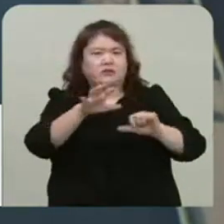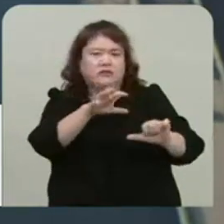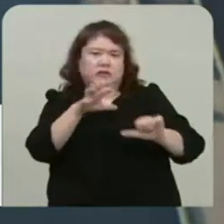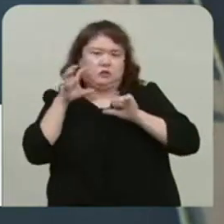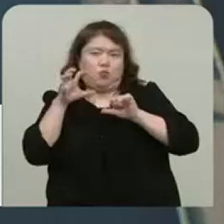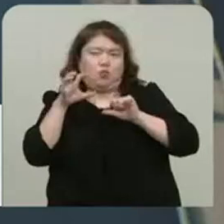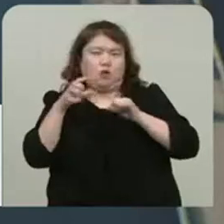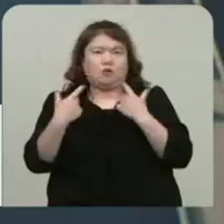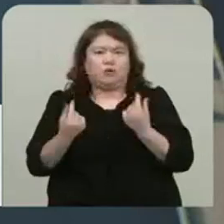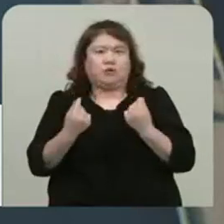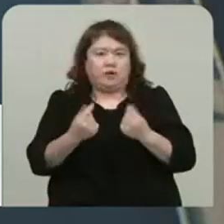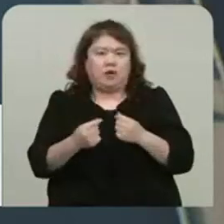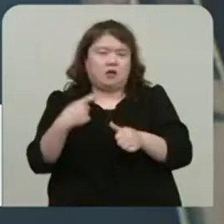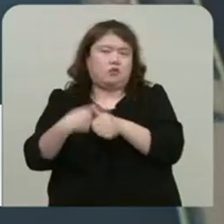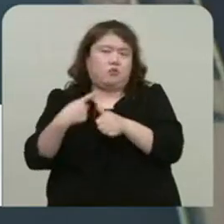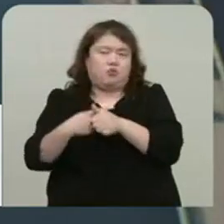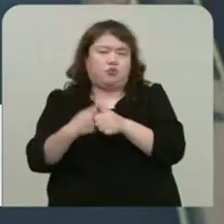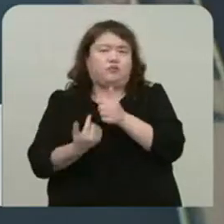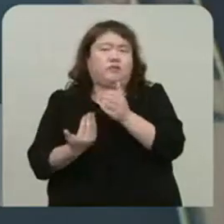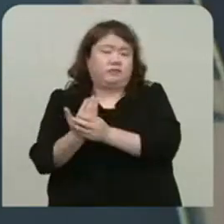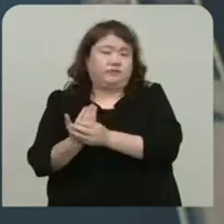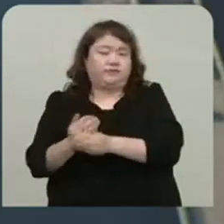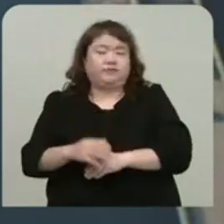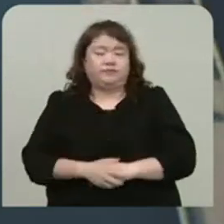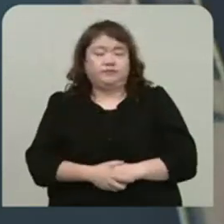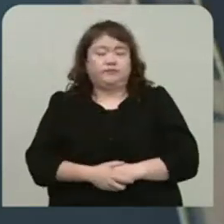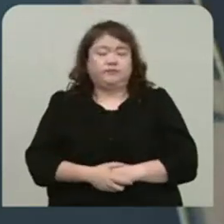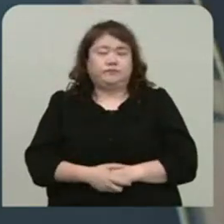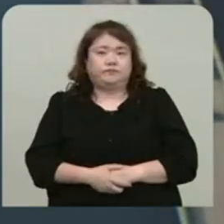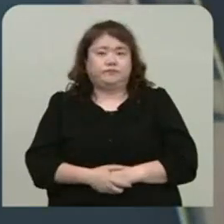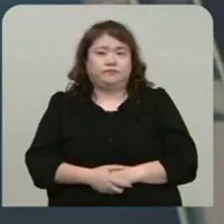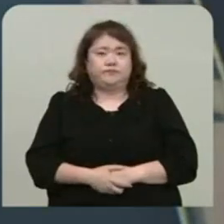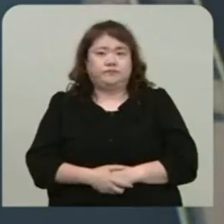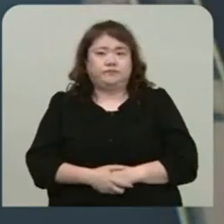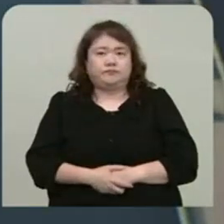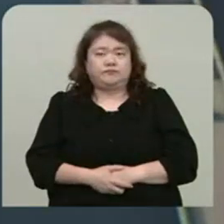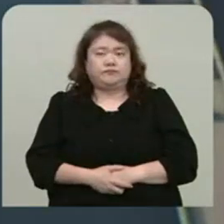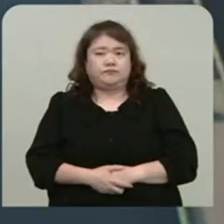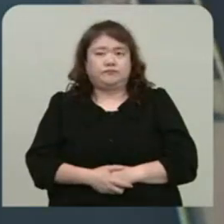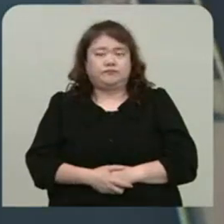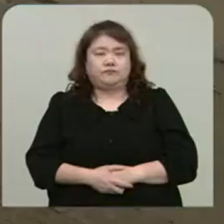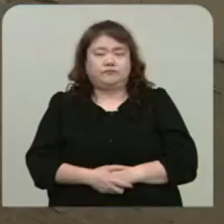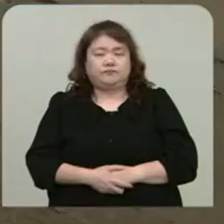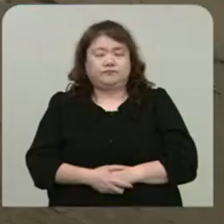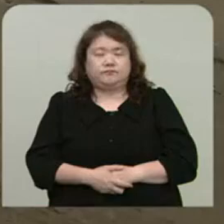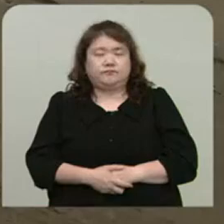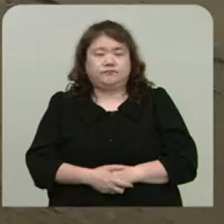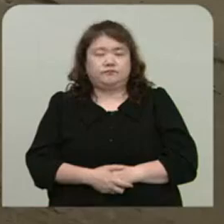있다는 비판이 나오고 있습니다. 조경모 기자가 취재했습니다.